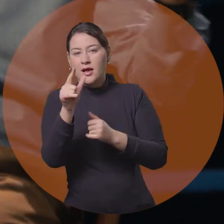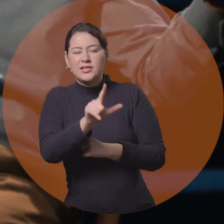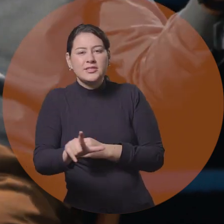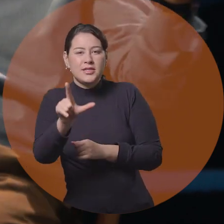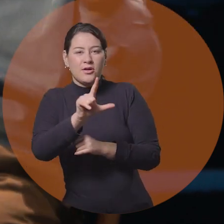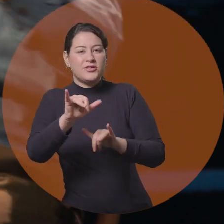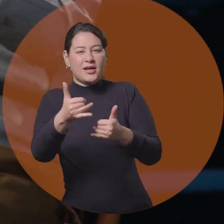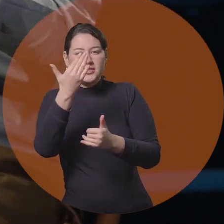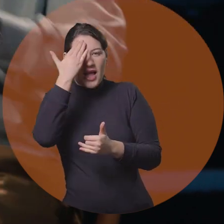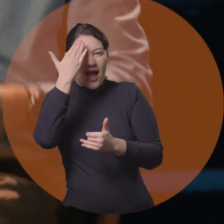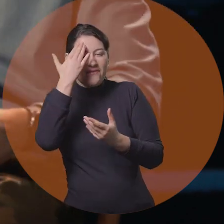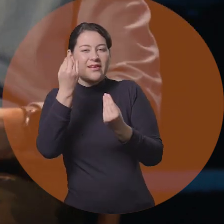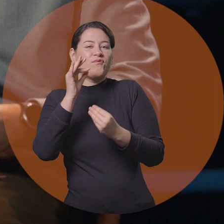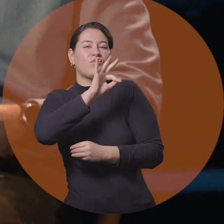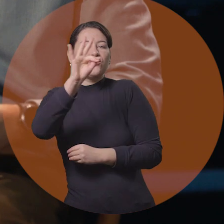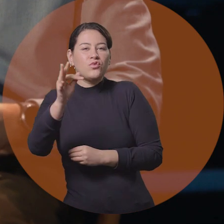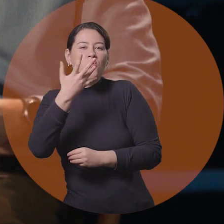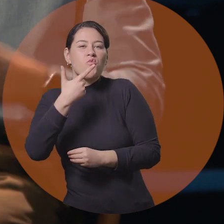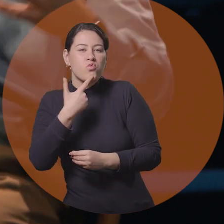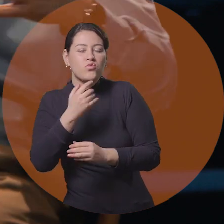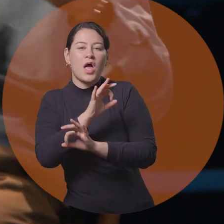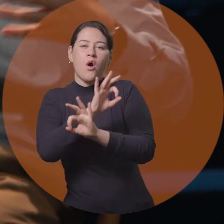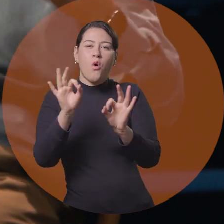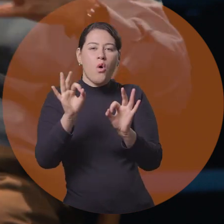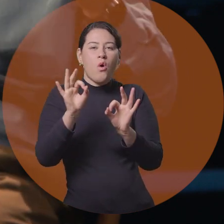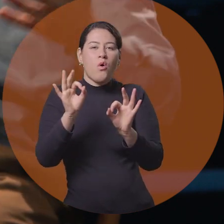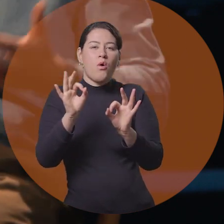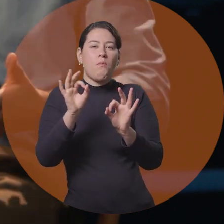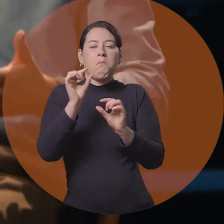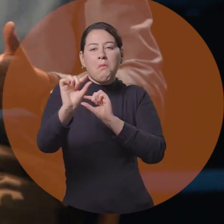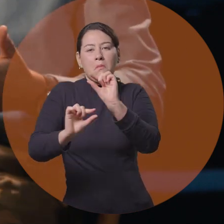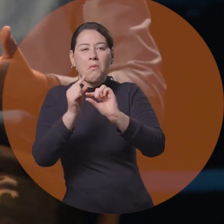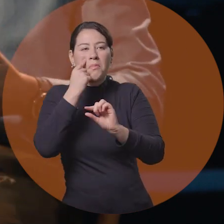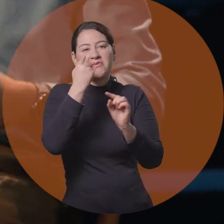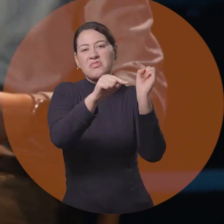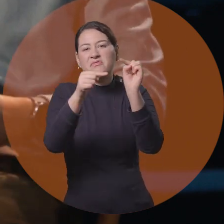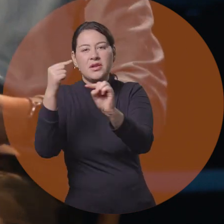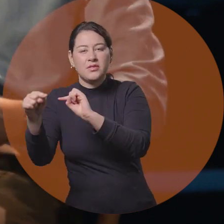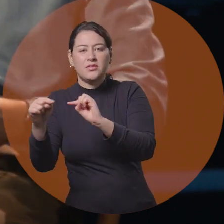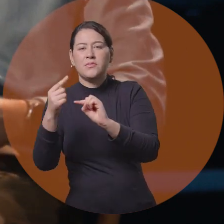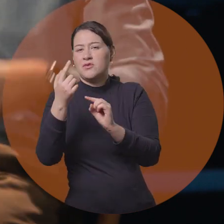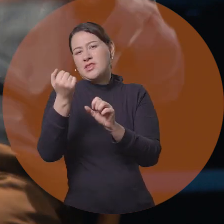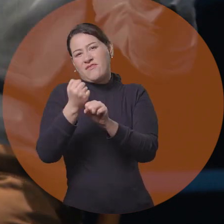ya sabías qué querías hacer o fuiste probando. Me dijiste que estuviste trabajando en otras cosas, pero